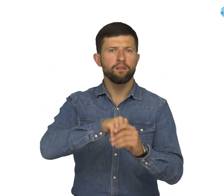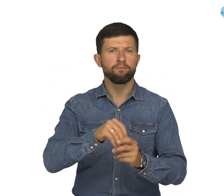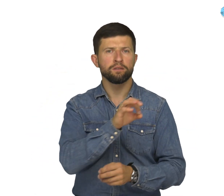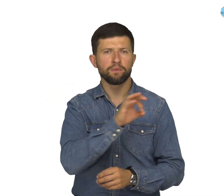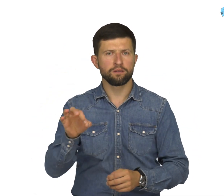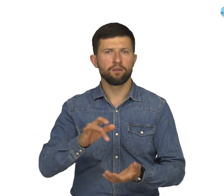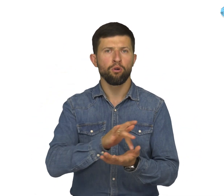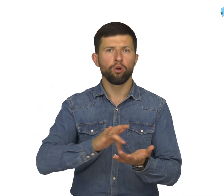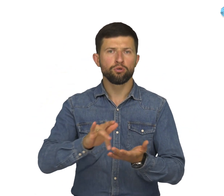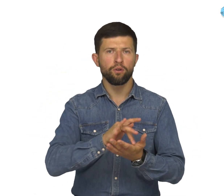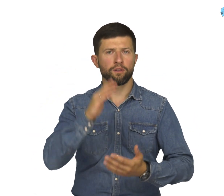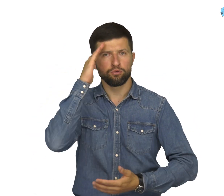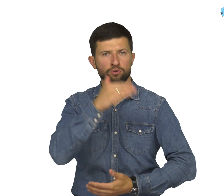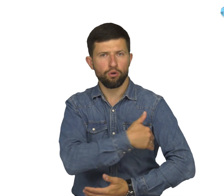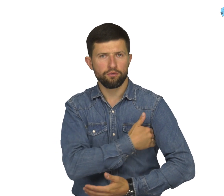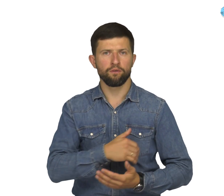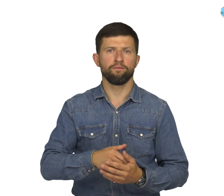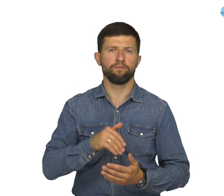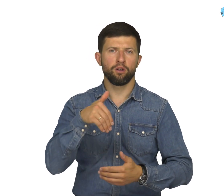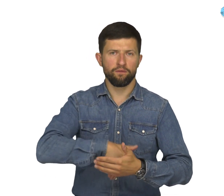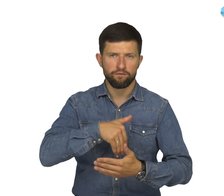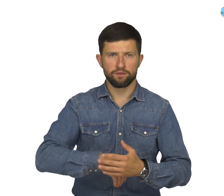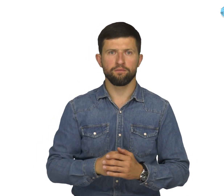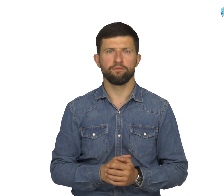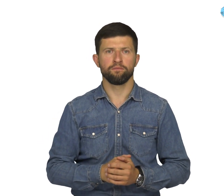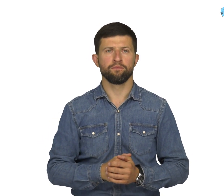w tym w specjalnym ośrodku szkolno-wychowawczym,